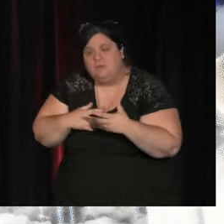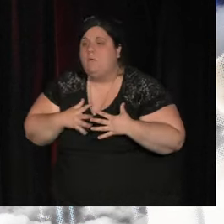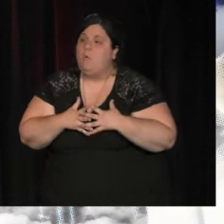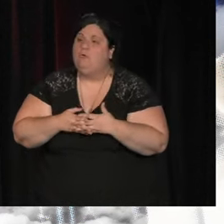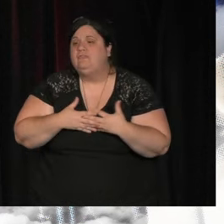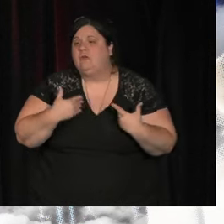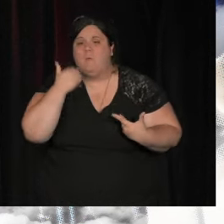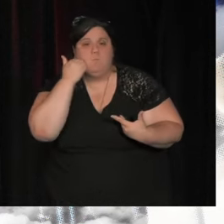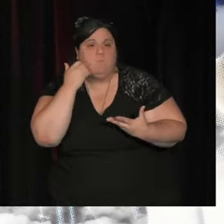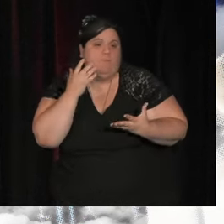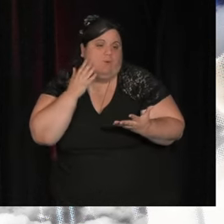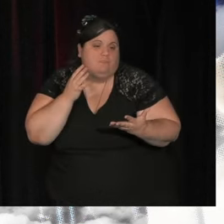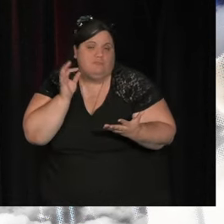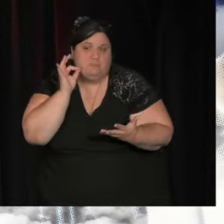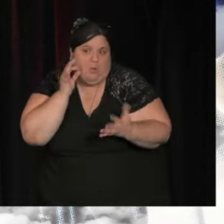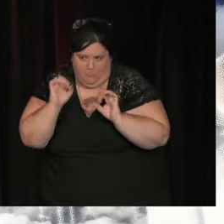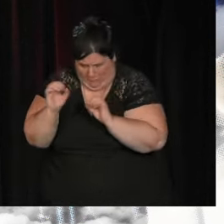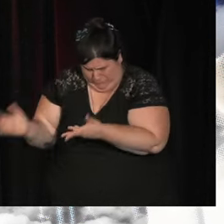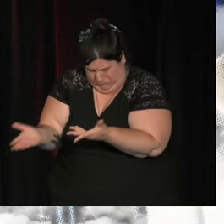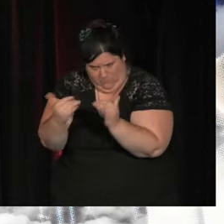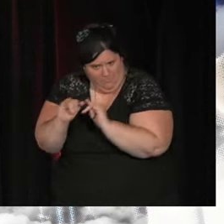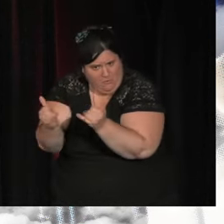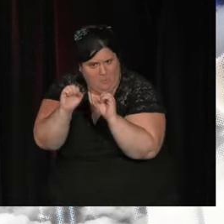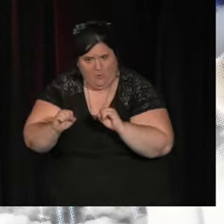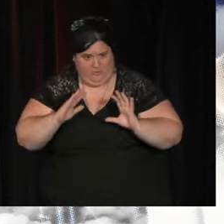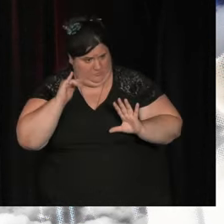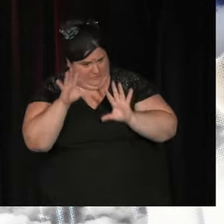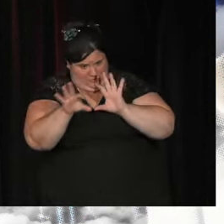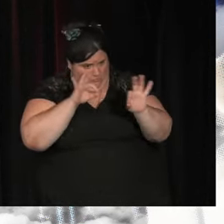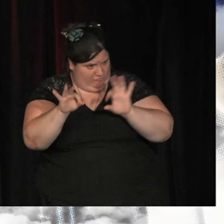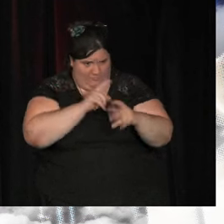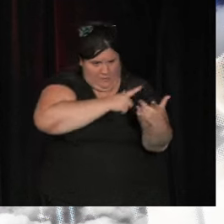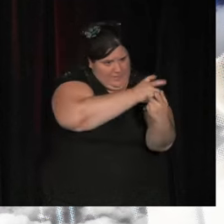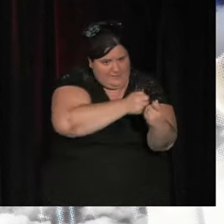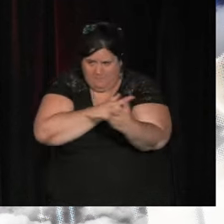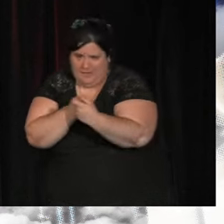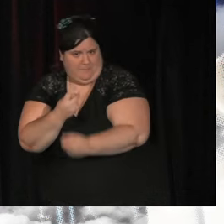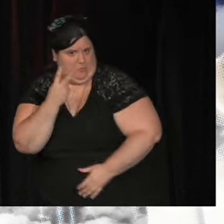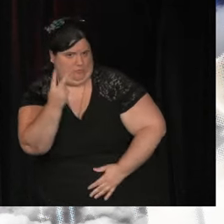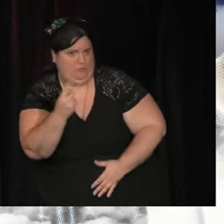Et ça aussi, ils ont fait plein de choix pour que ça puisse concrètement se passer en termes de design.